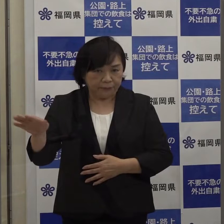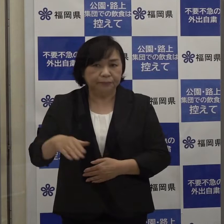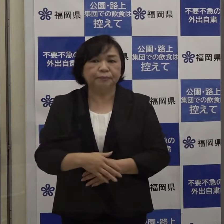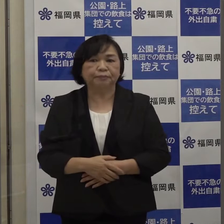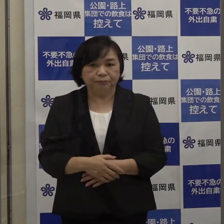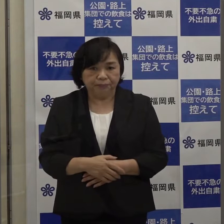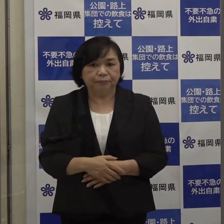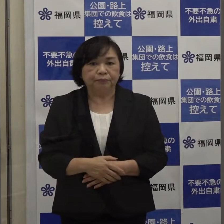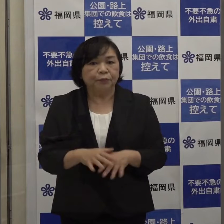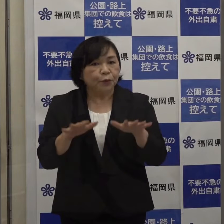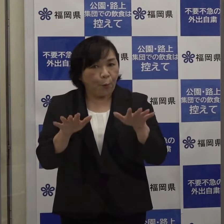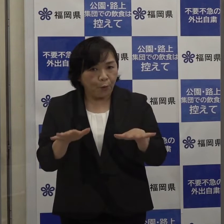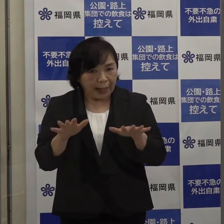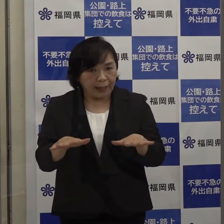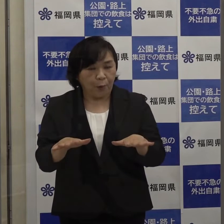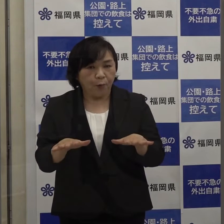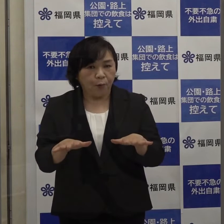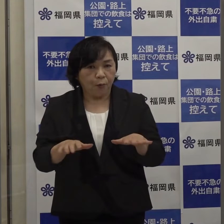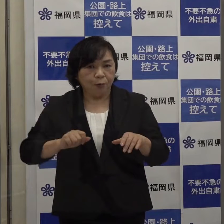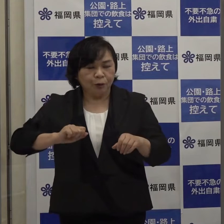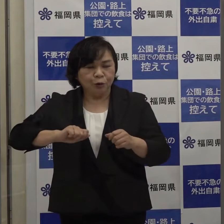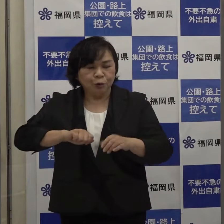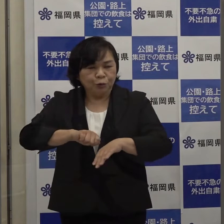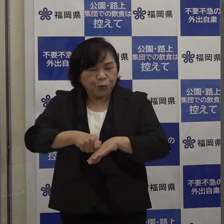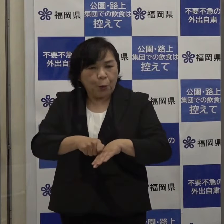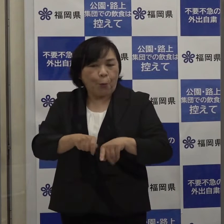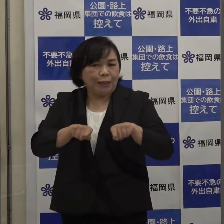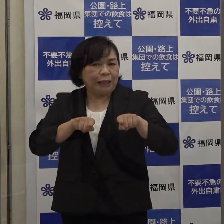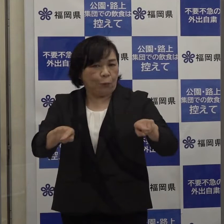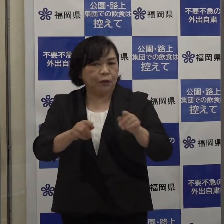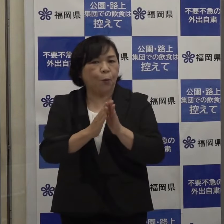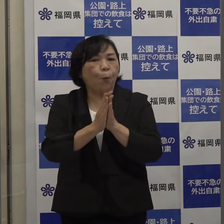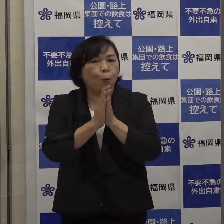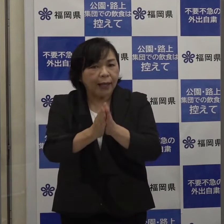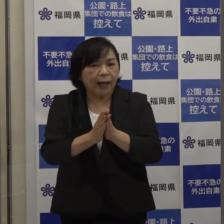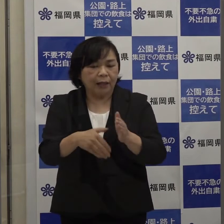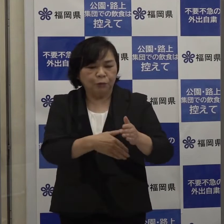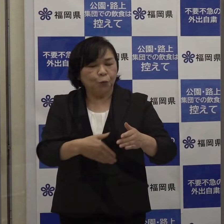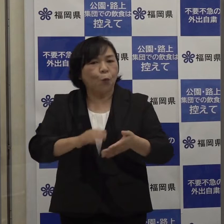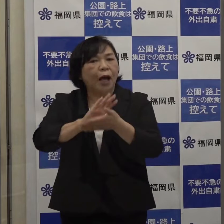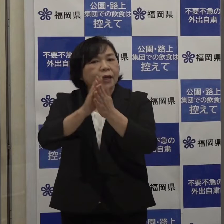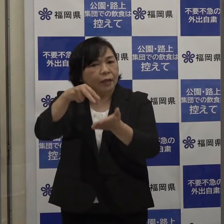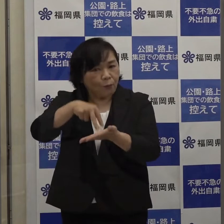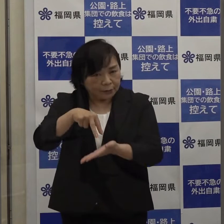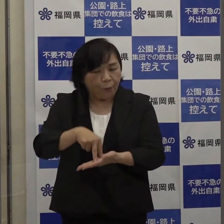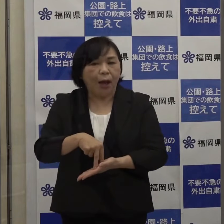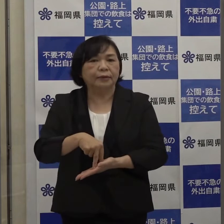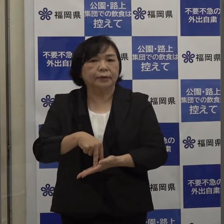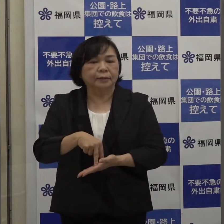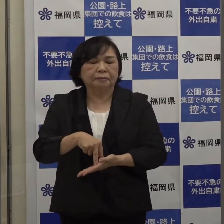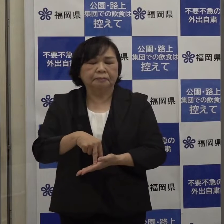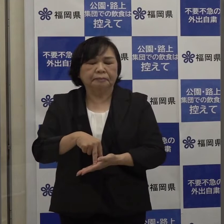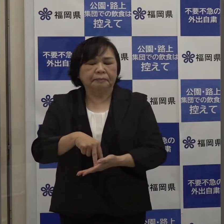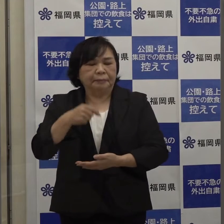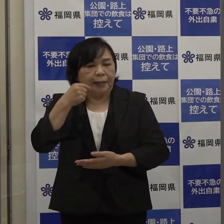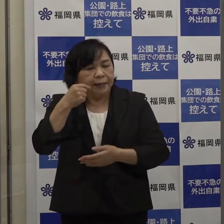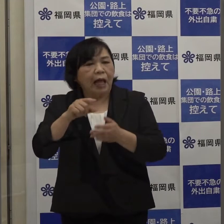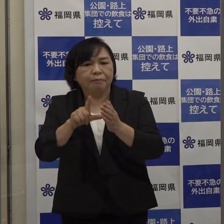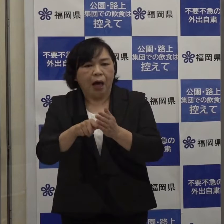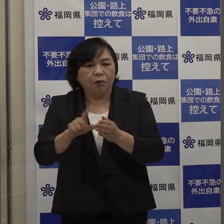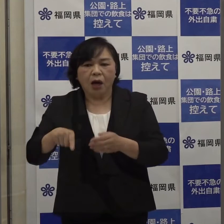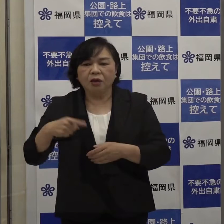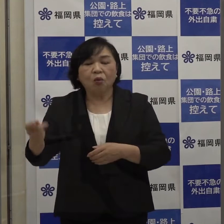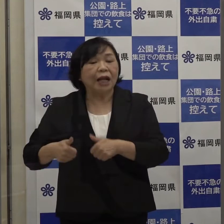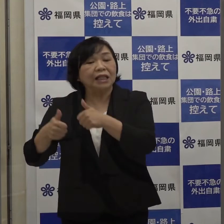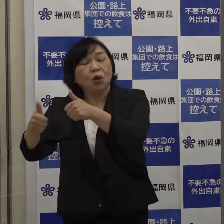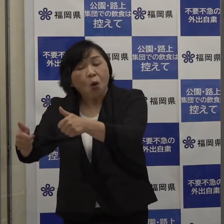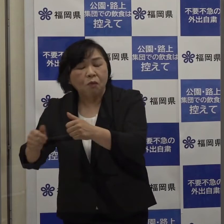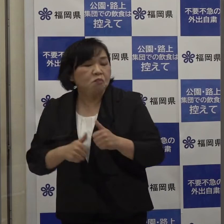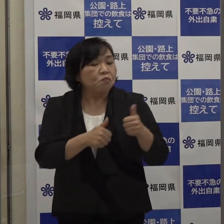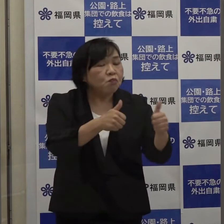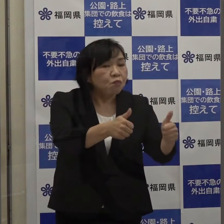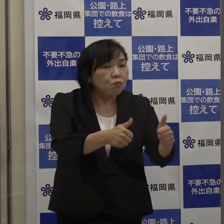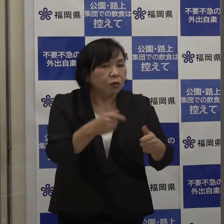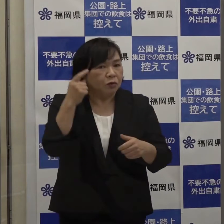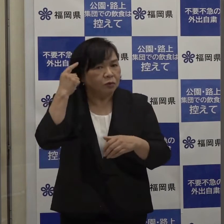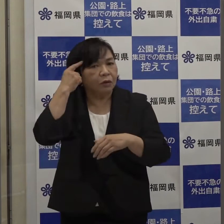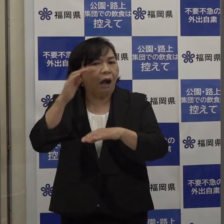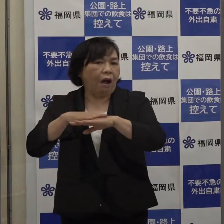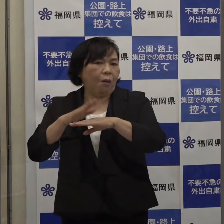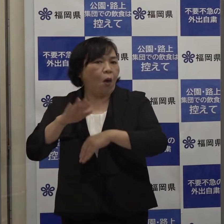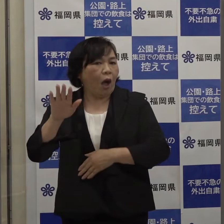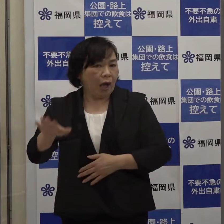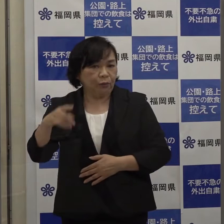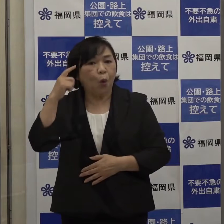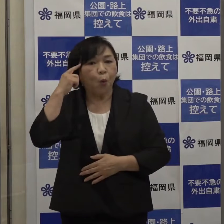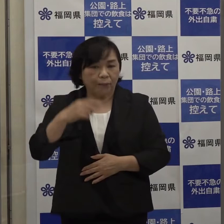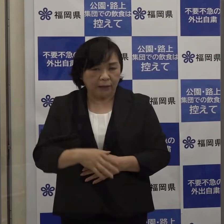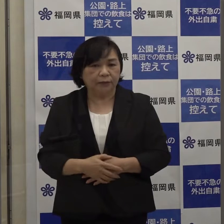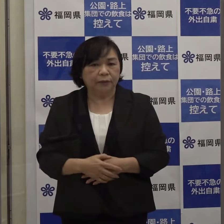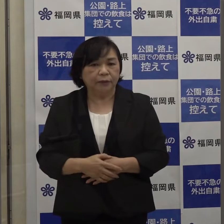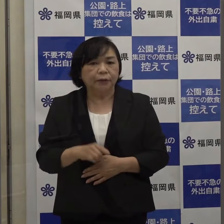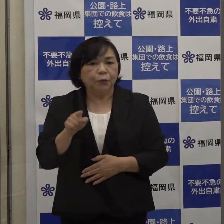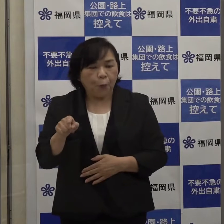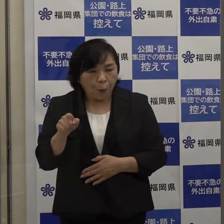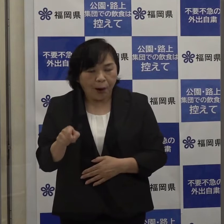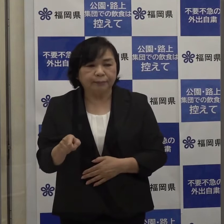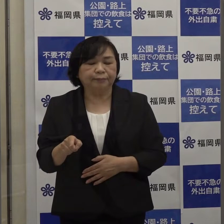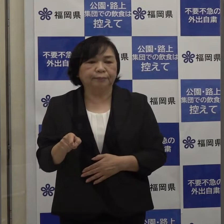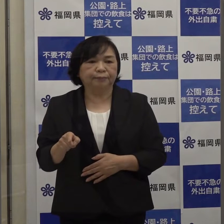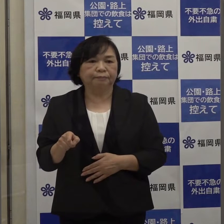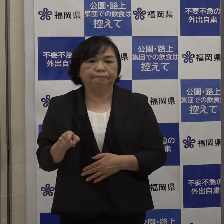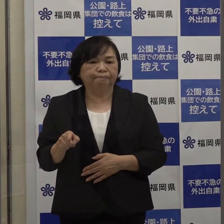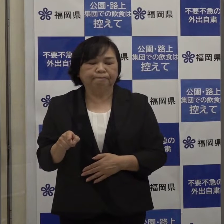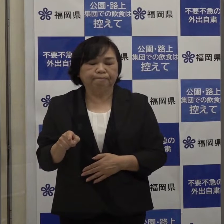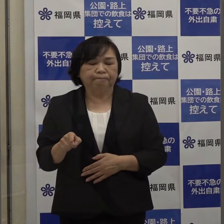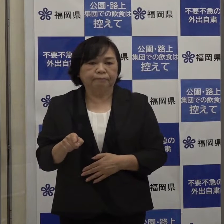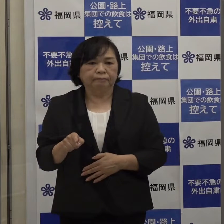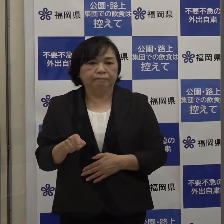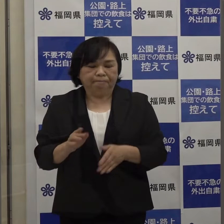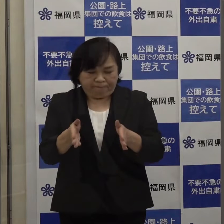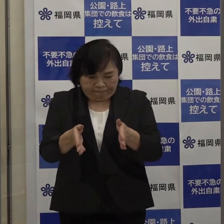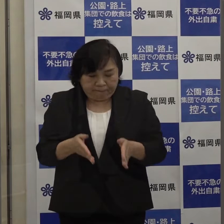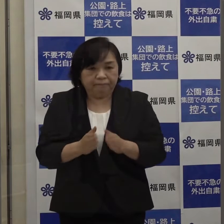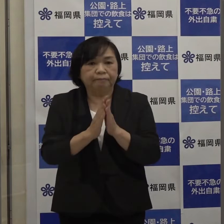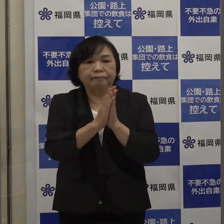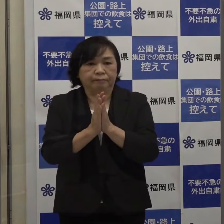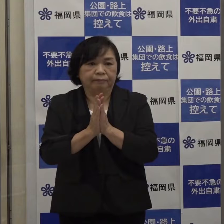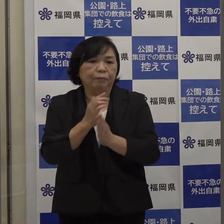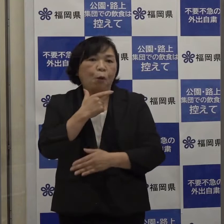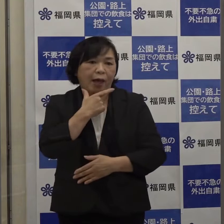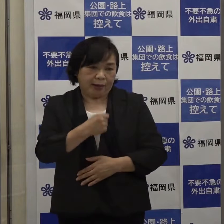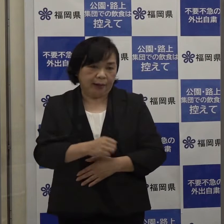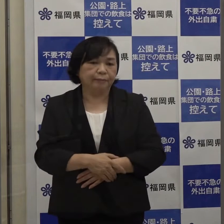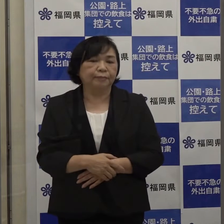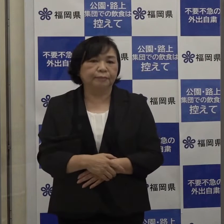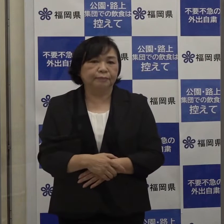今回このような強い措置をお願いしますと 「福岡でできないなら隣に行こう」という考えもあるかと思いますが それは厳に慎んでいただきたいと思います